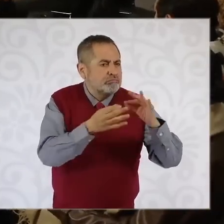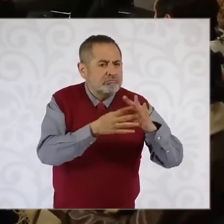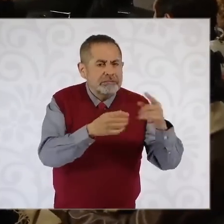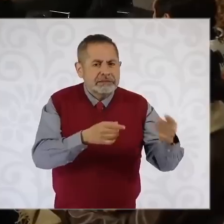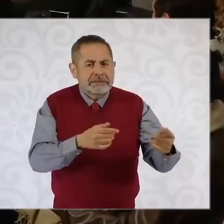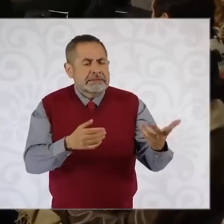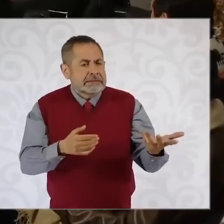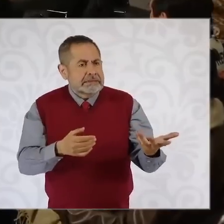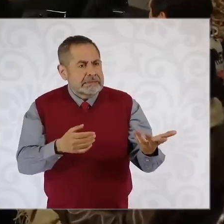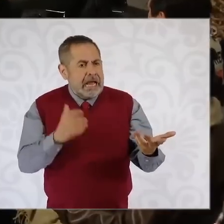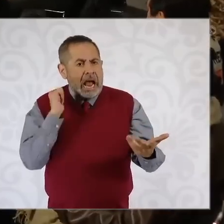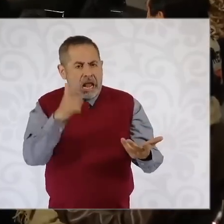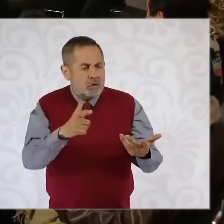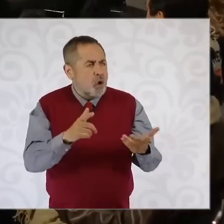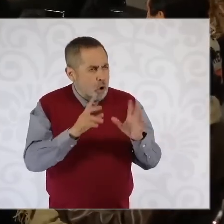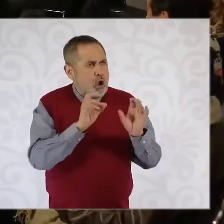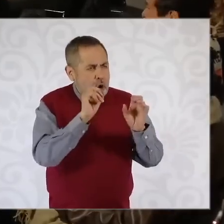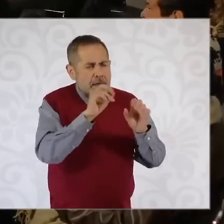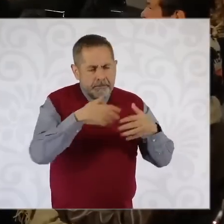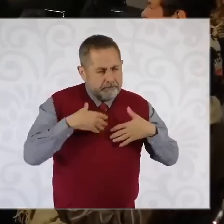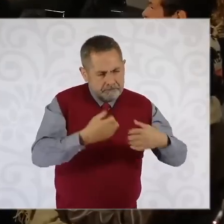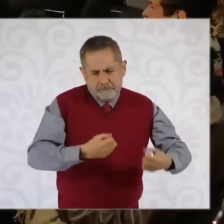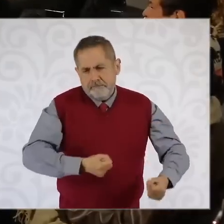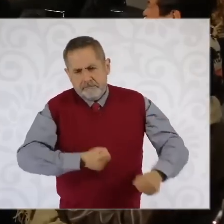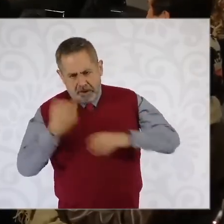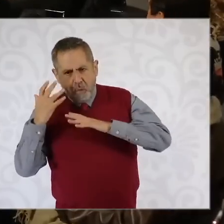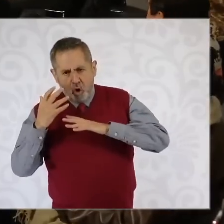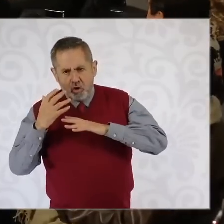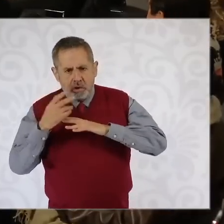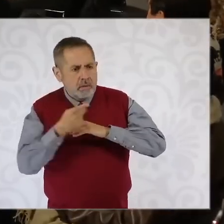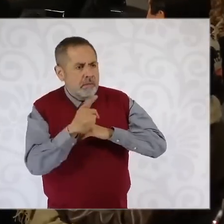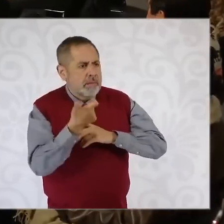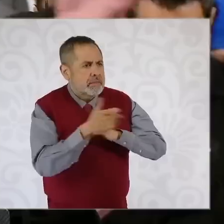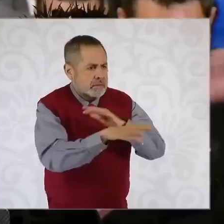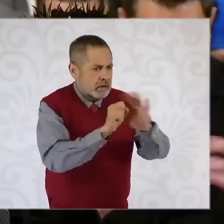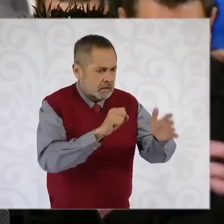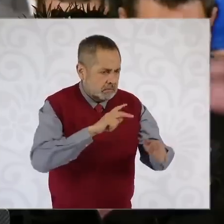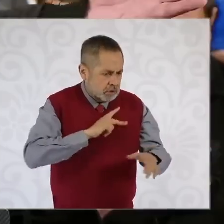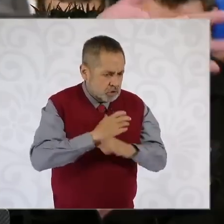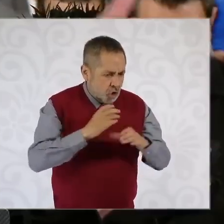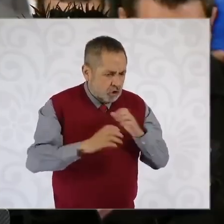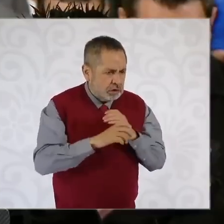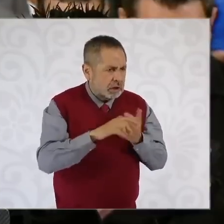que les den acceso a sus cuentas bancarias y que les den permiso o que las cosas que ellos tienen